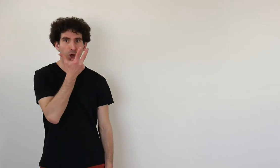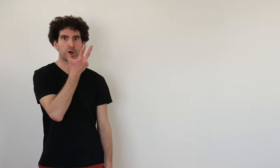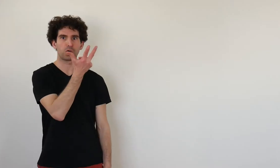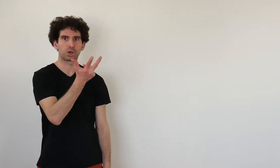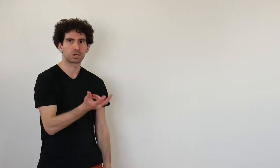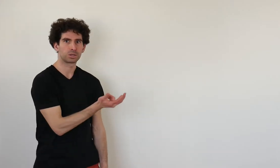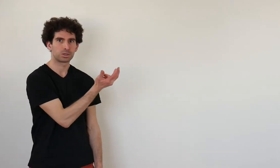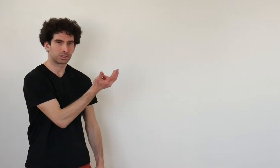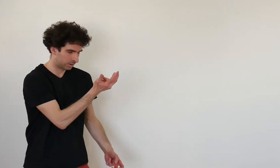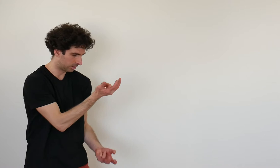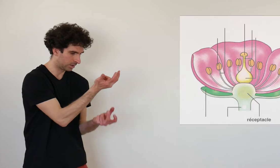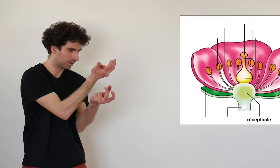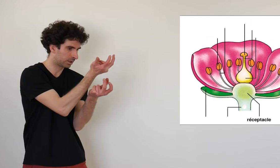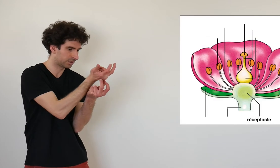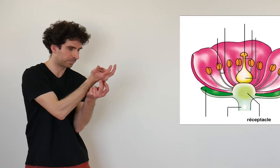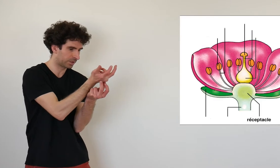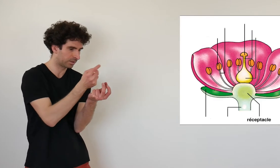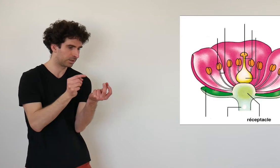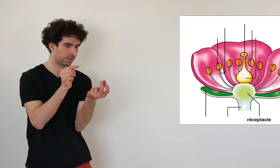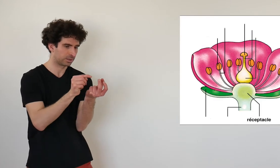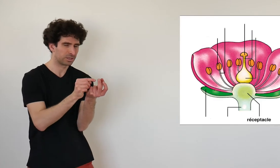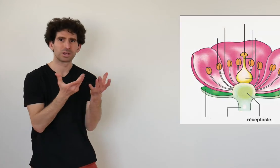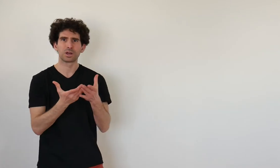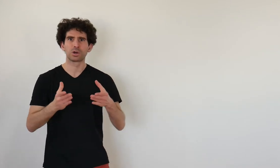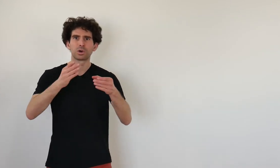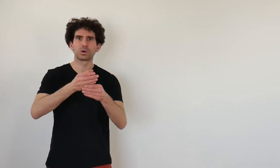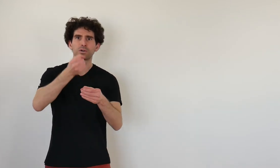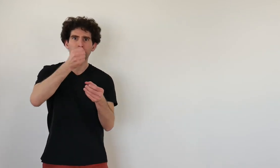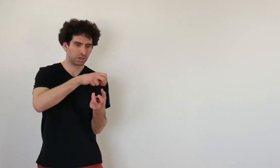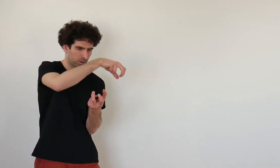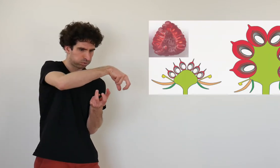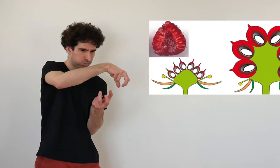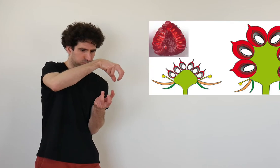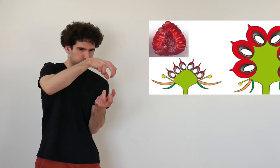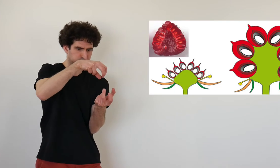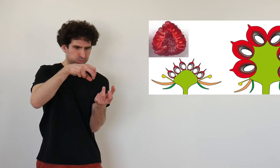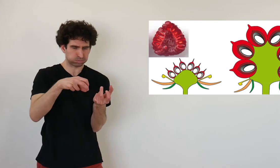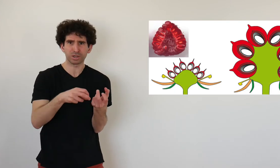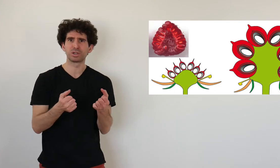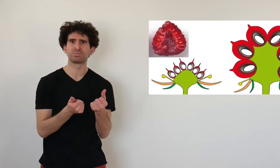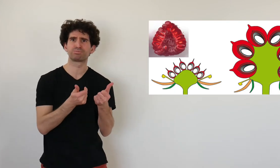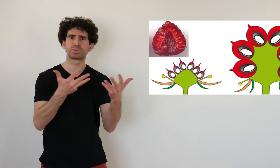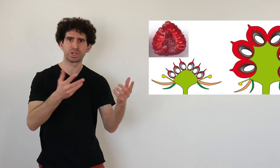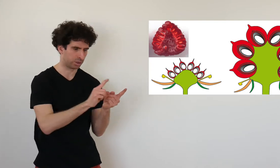Sous la fleur, se trouve le réceptacle floral. Dessus sont disposées plusieurs ovaires qui deviendront